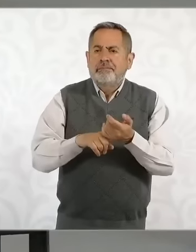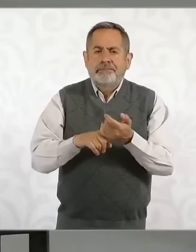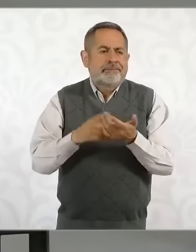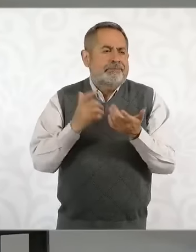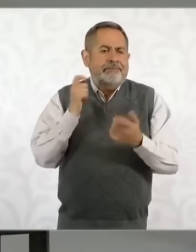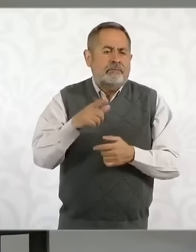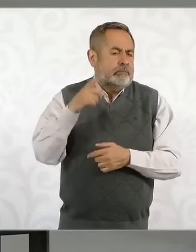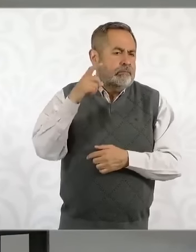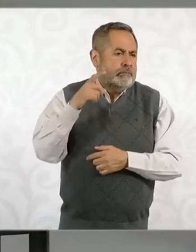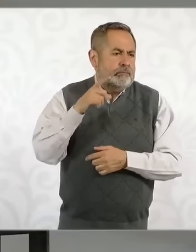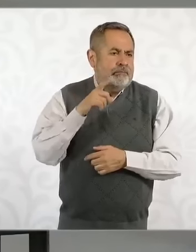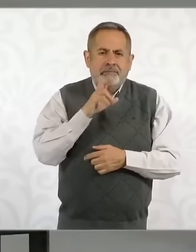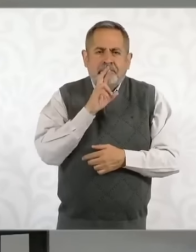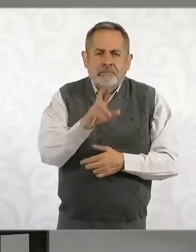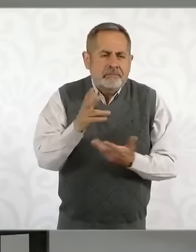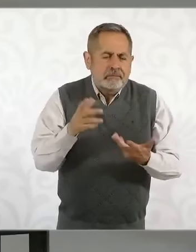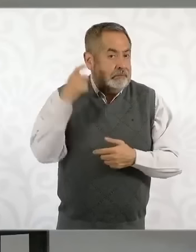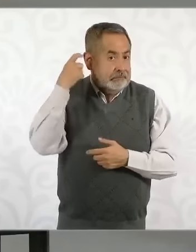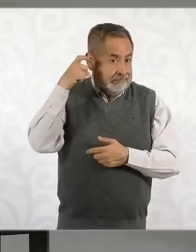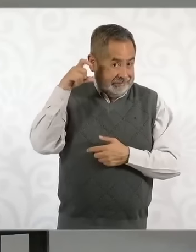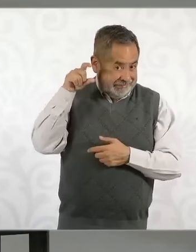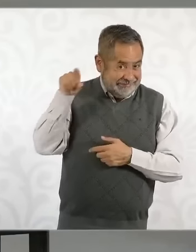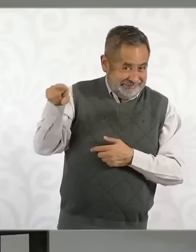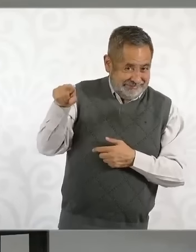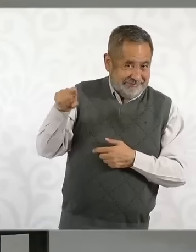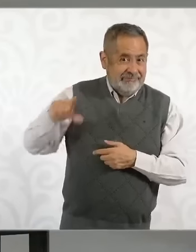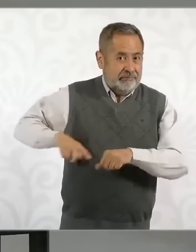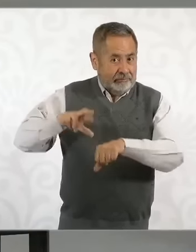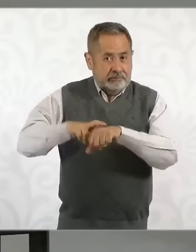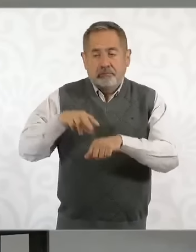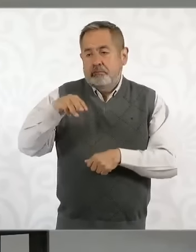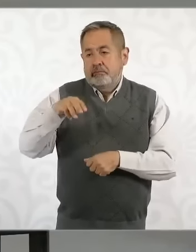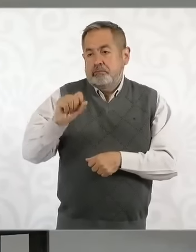Querétaro por parte del gobernador Mauricio Curí, eh reconociendo los resultados de seguridad,